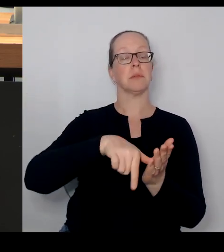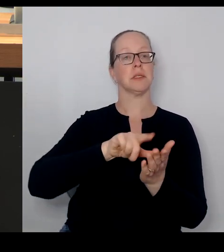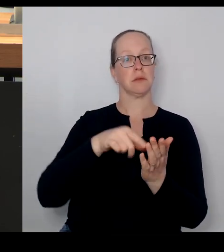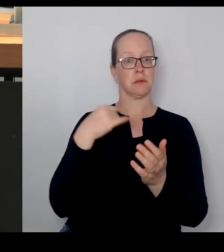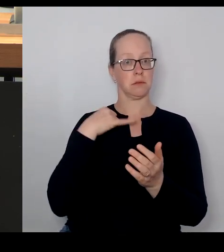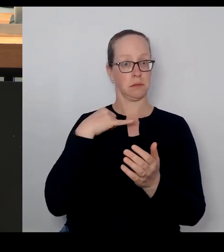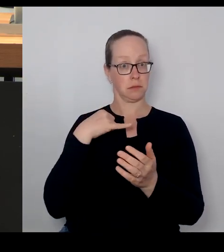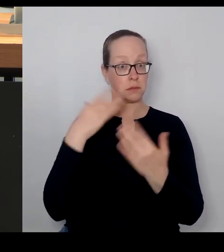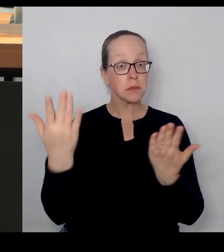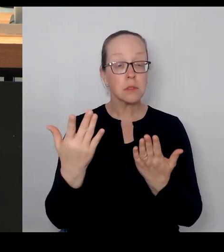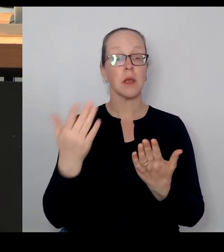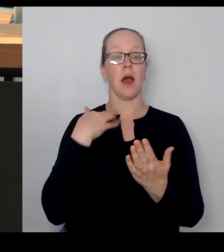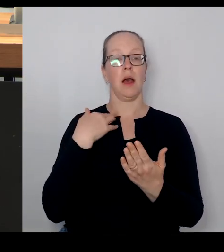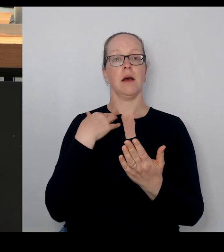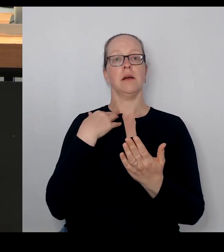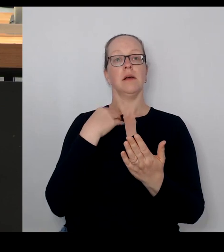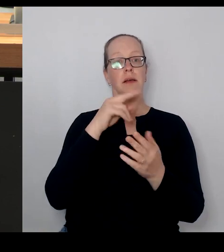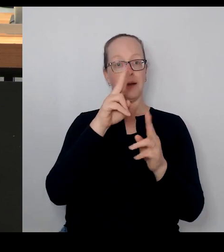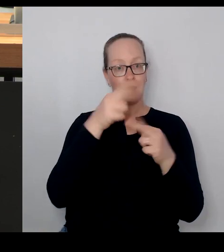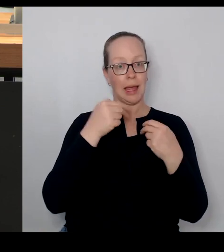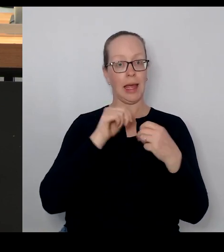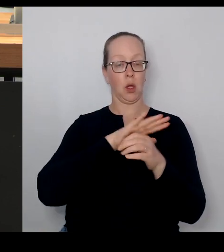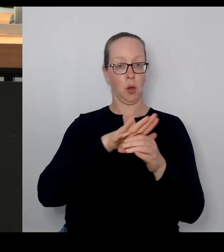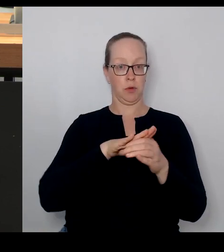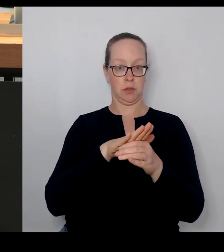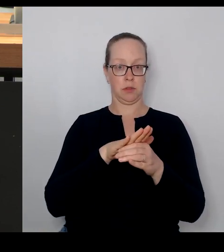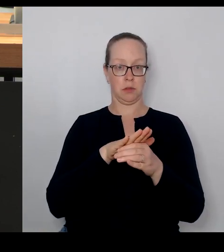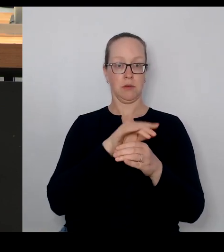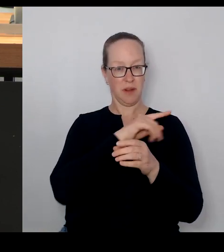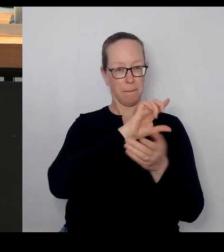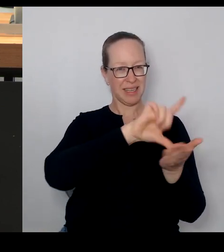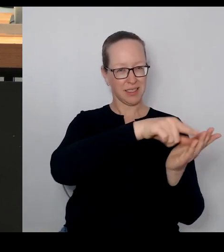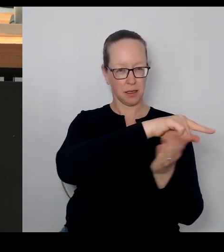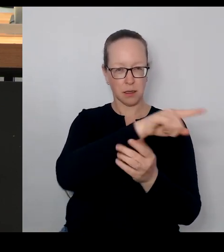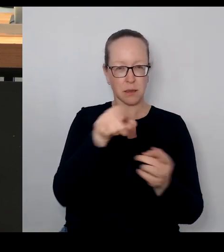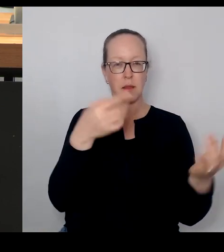in die Hand gegeben werden, damit sie bezirkliche Reinigungs kapazitäten aufbauen können.